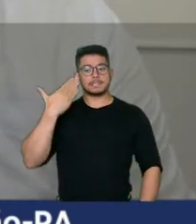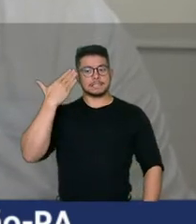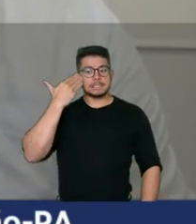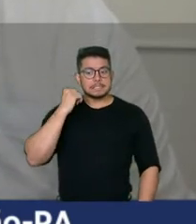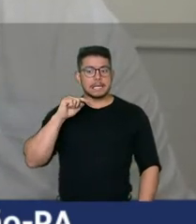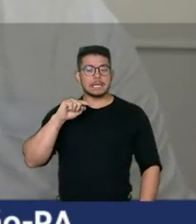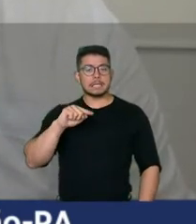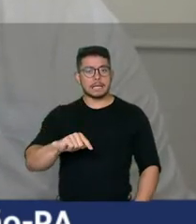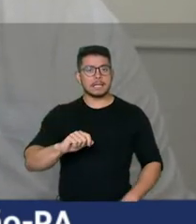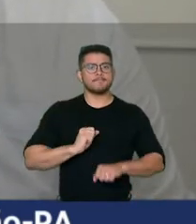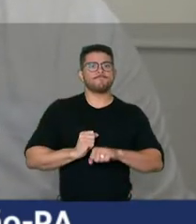AGRADECIMENTO... JANDIRA FEGHALI EM CIMA DESSE PROJETO